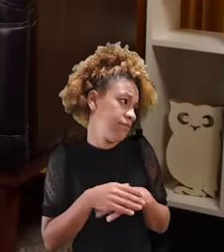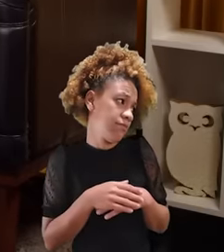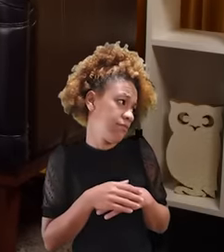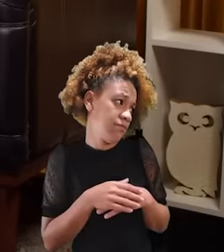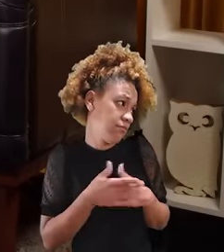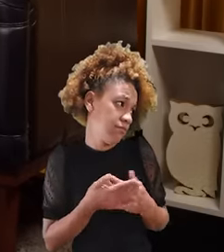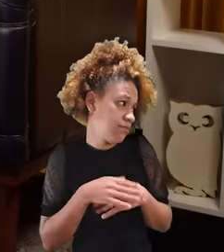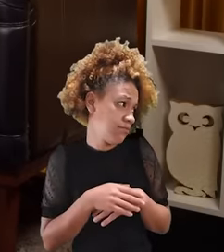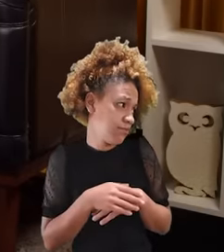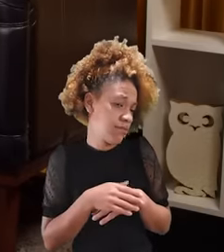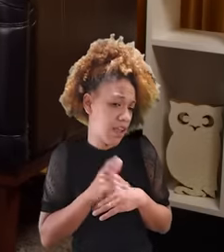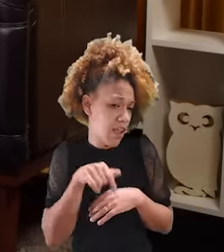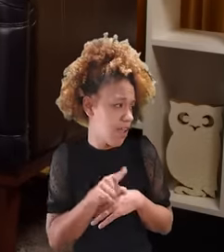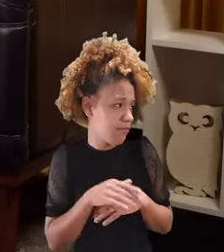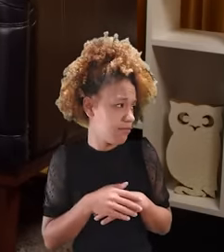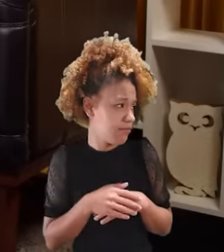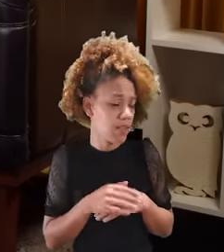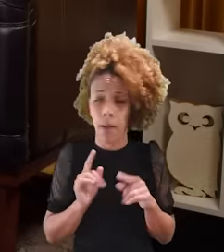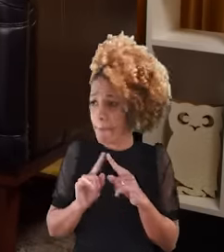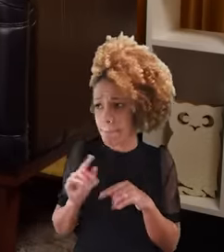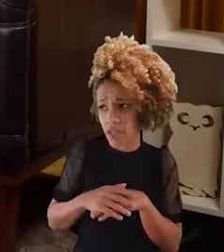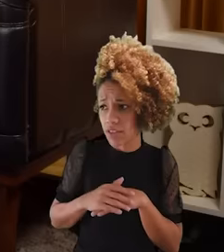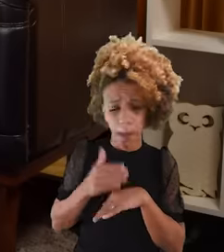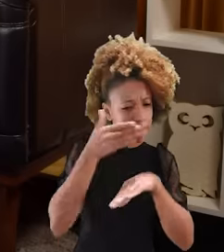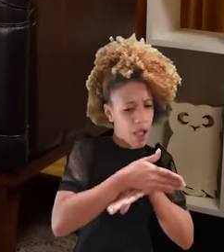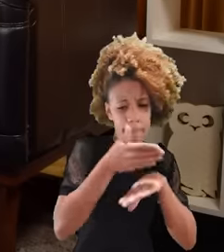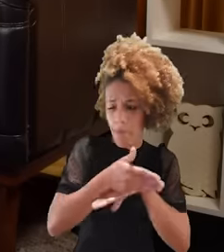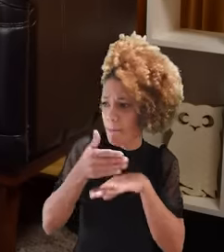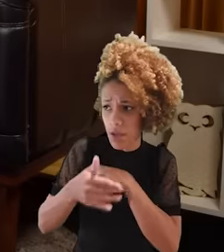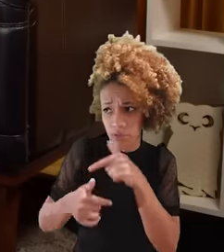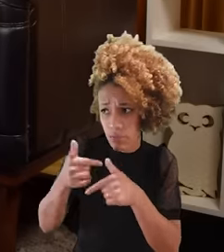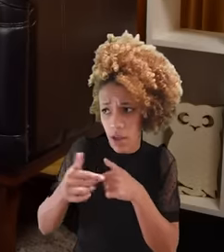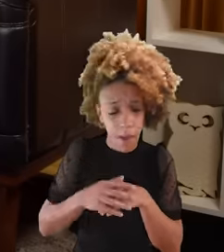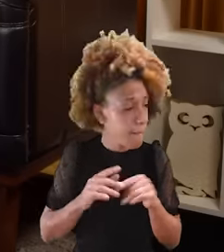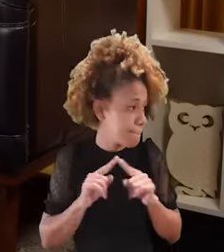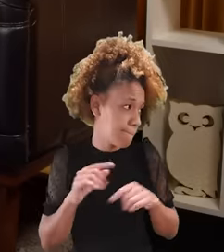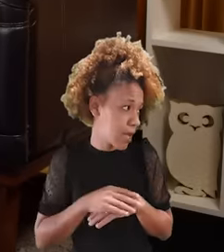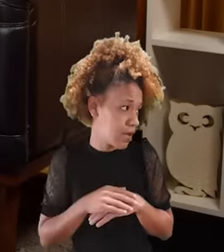né Ela é [ __ ] é sim se coloca para caramba sim sim mas ela é a Mary strip entende o que